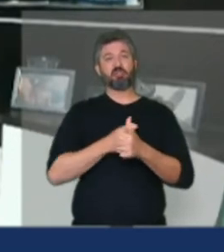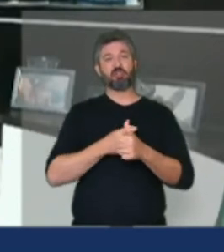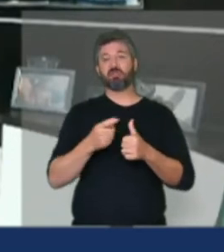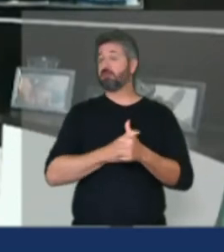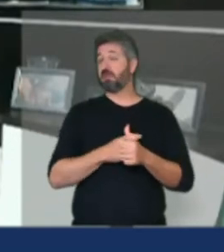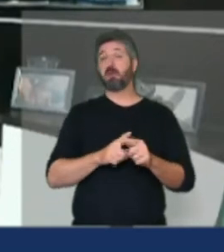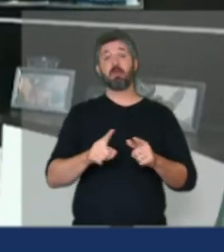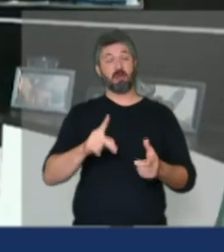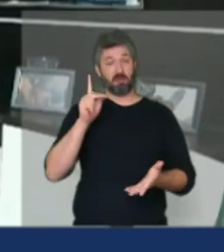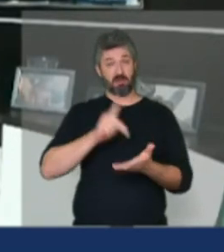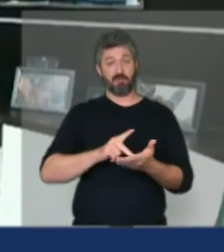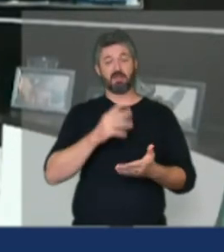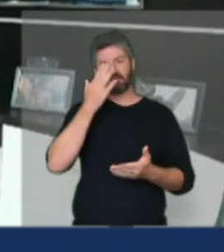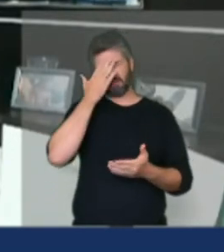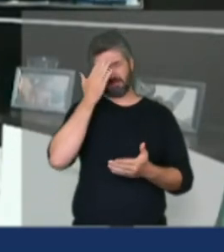NA REALIDADE SABEMOS QUE ELA É LUCRATIVA. SABEMOS QUE A